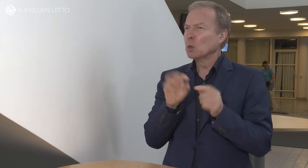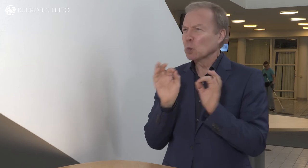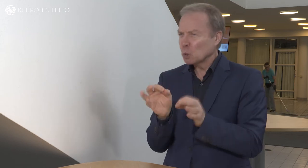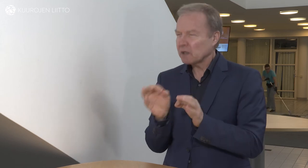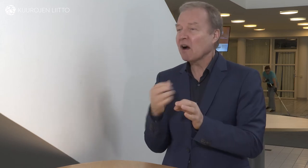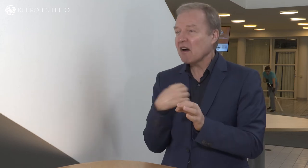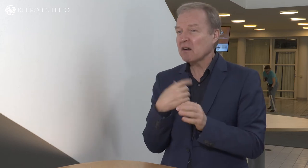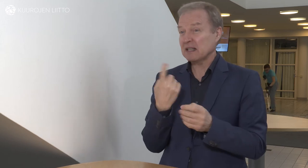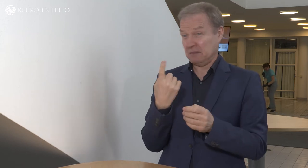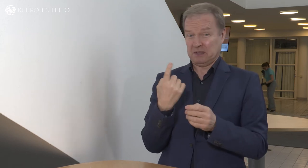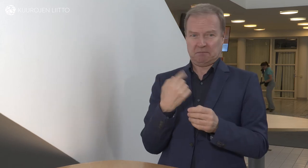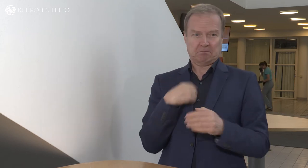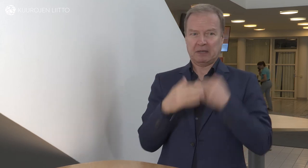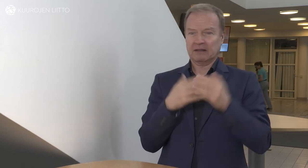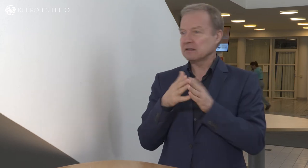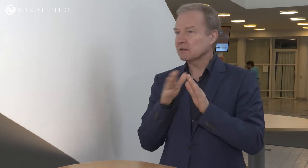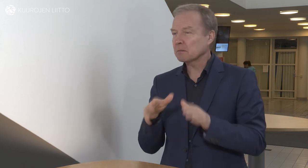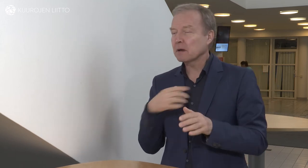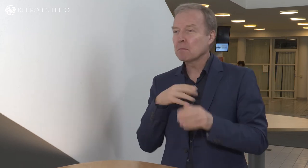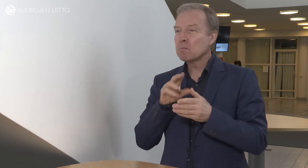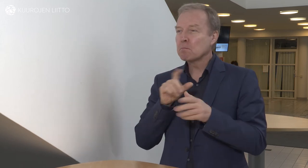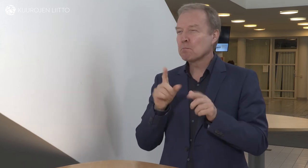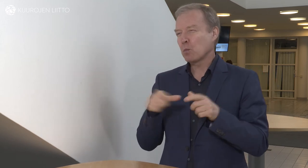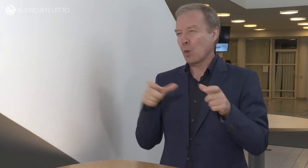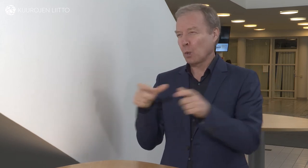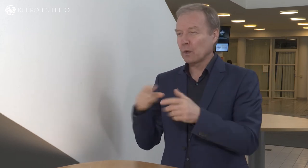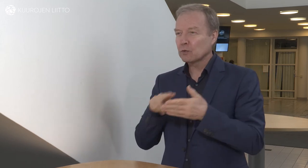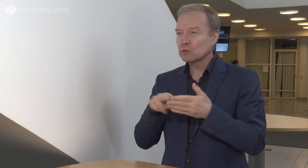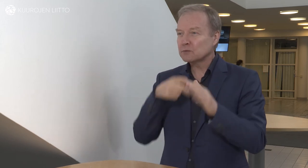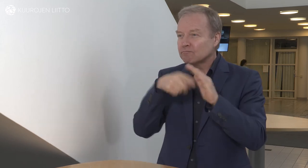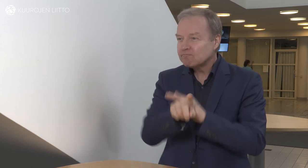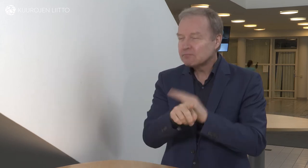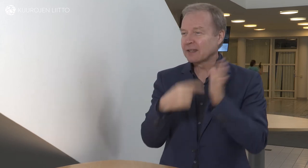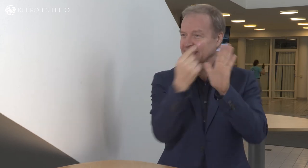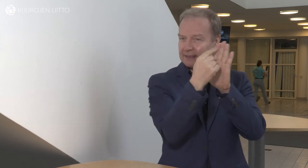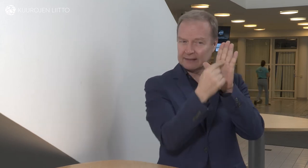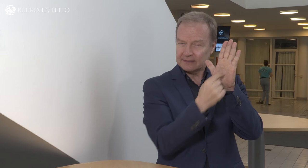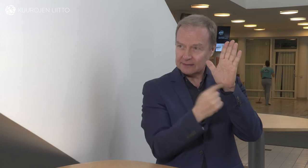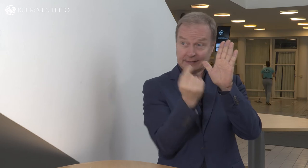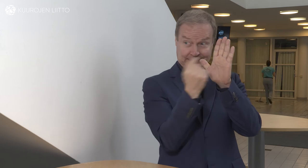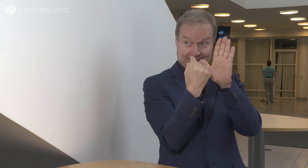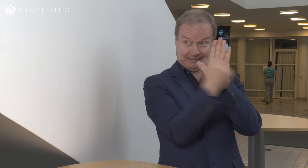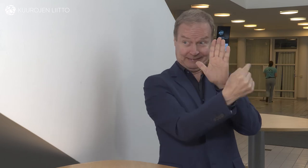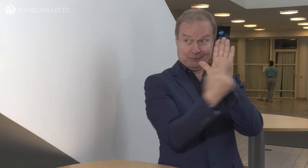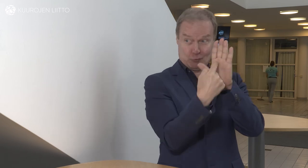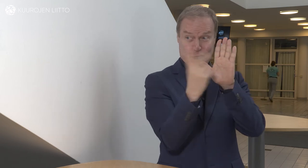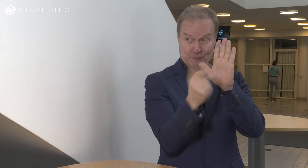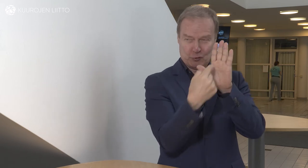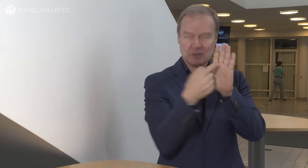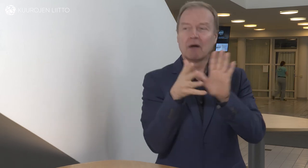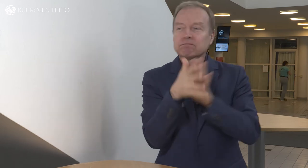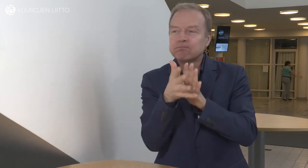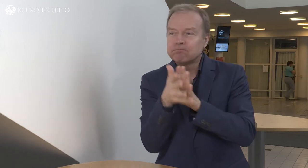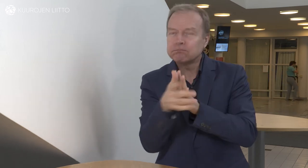Olemme kiertäneet puolueiden toimistoja ja esitelleet heille teesejämme, -